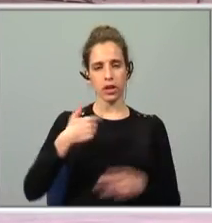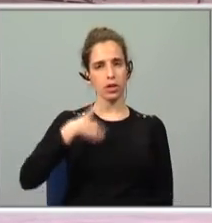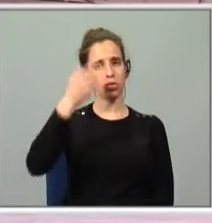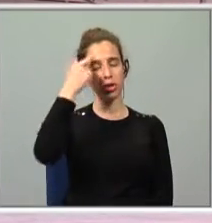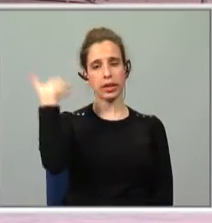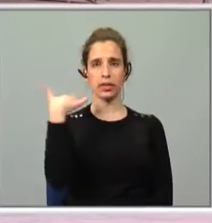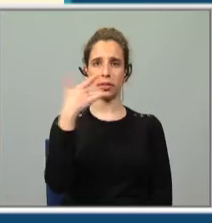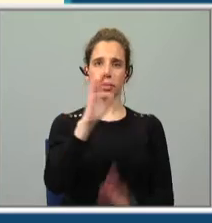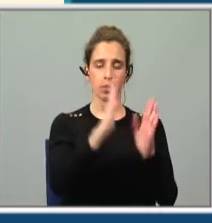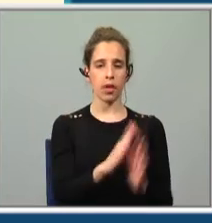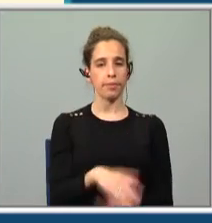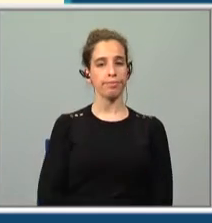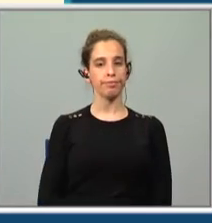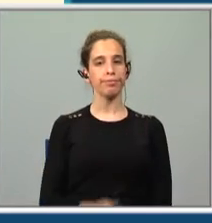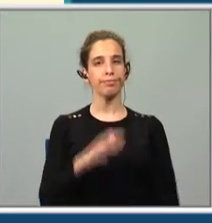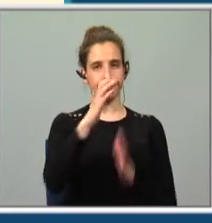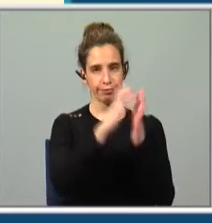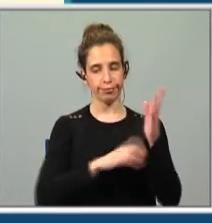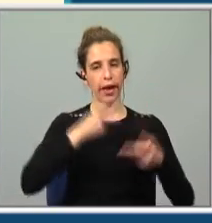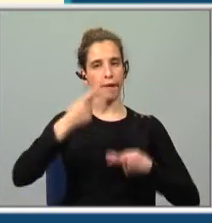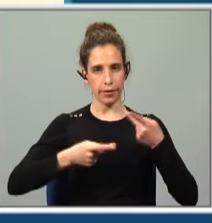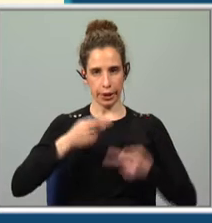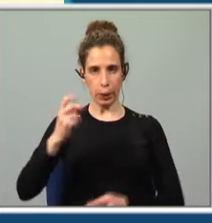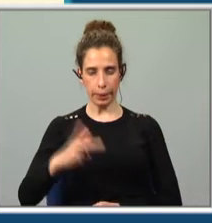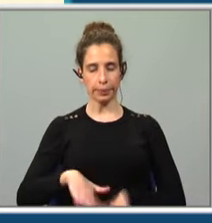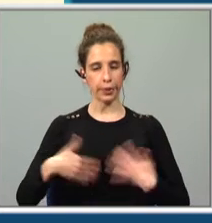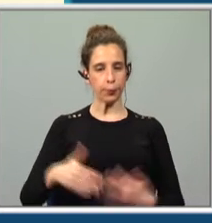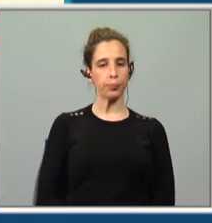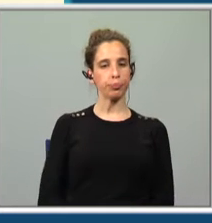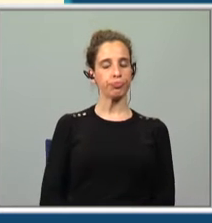esquecer desta parte vamos avaliar o nosso texto hora que elementos iremos 忘記這部分讓我們評估一下我們的文字時間我們將使用什麼元素